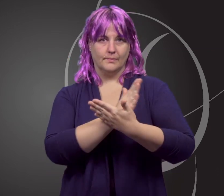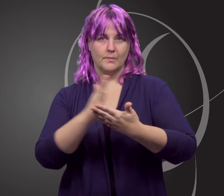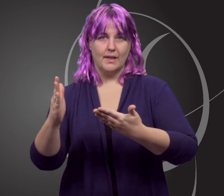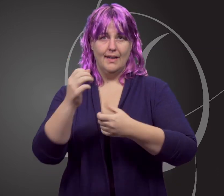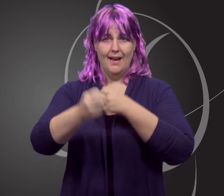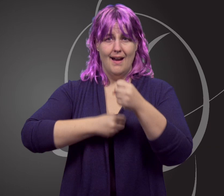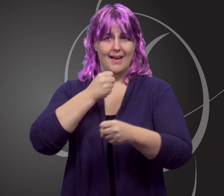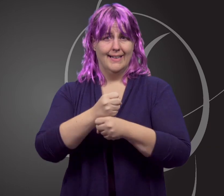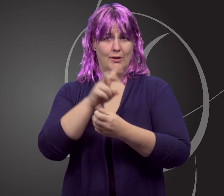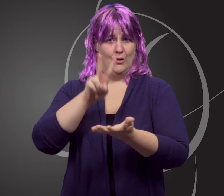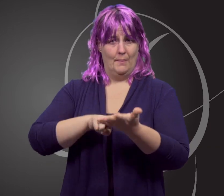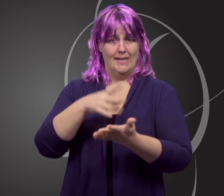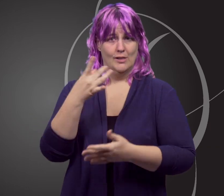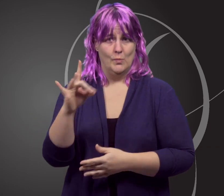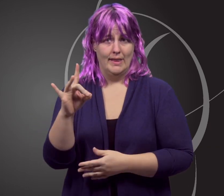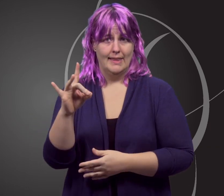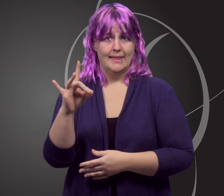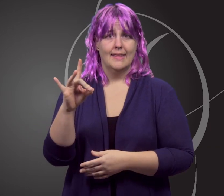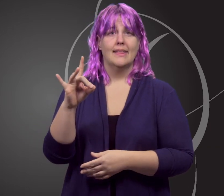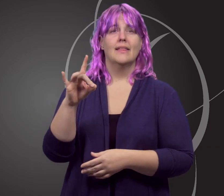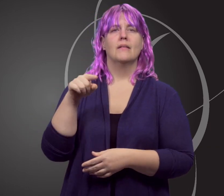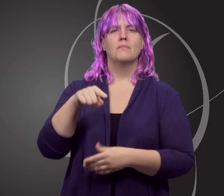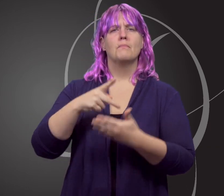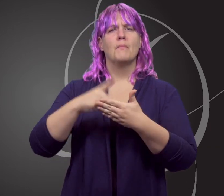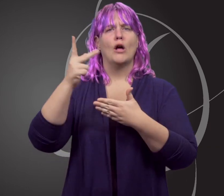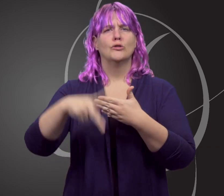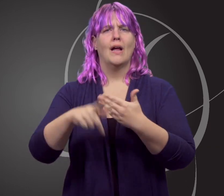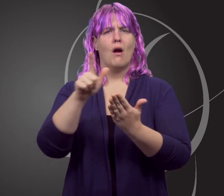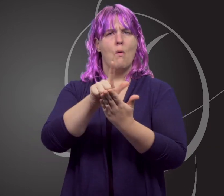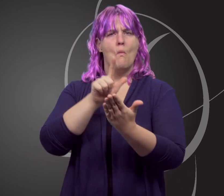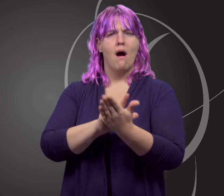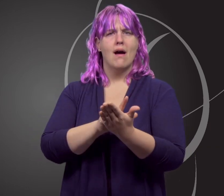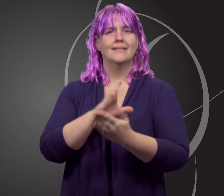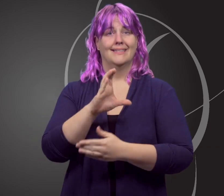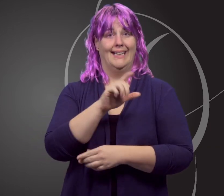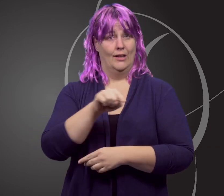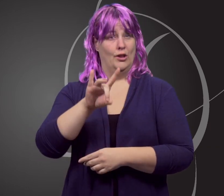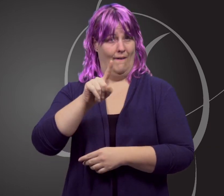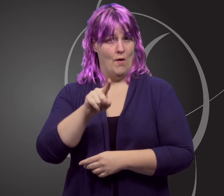En 2018, le projet de loi C-81 :